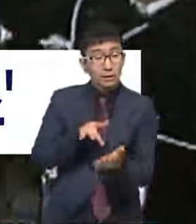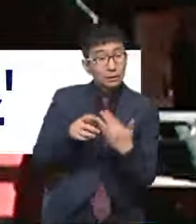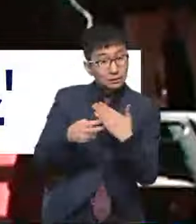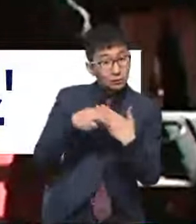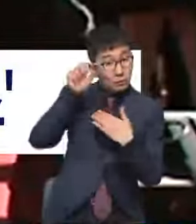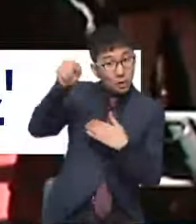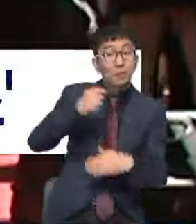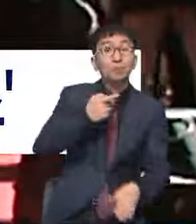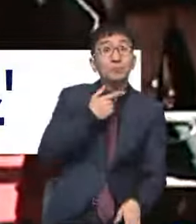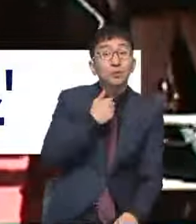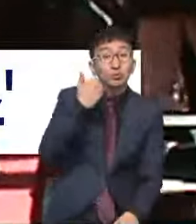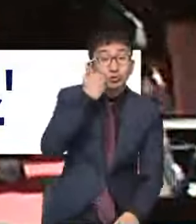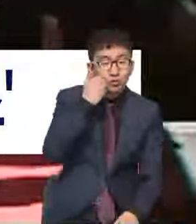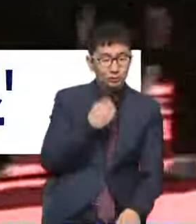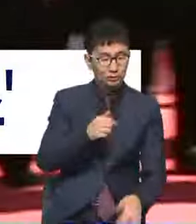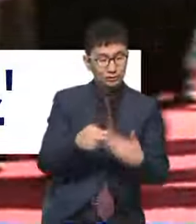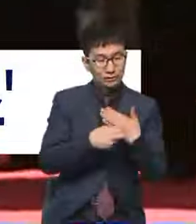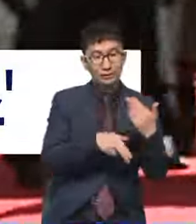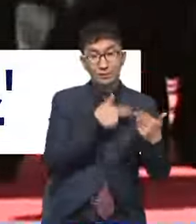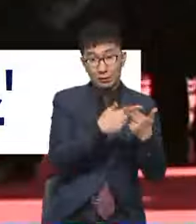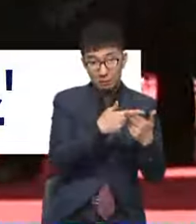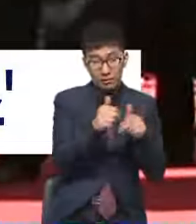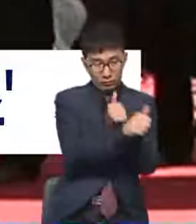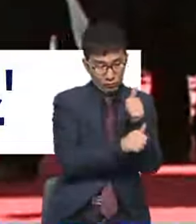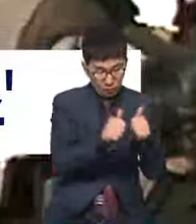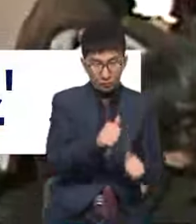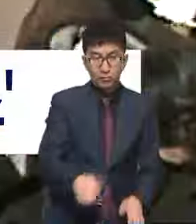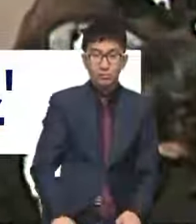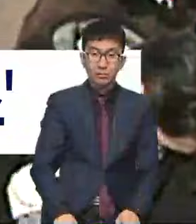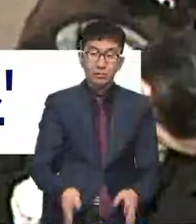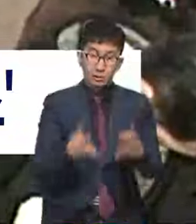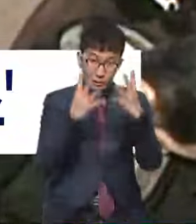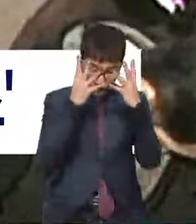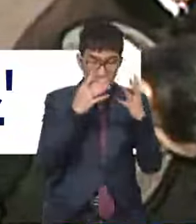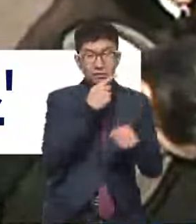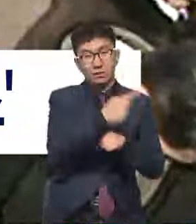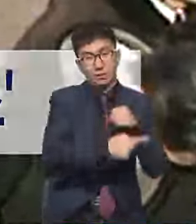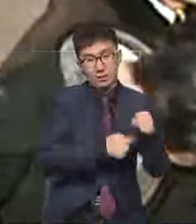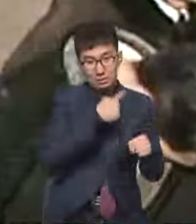지도부는 징역 1년, 집행유예 2년을 받아 면허가 취소됐습니다.